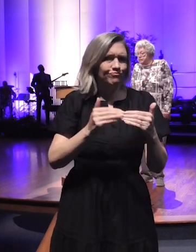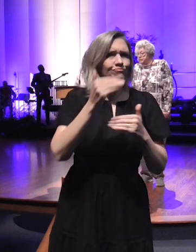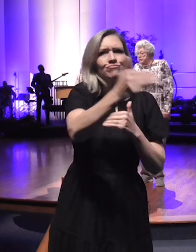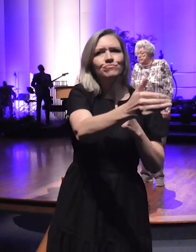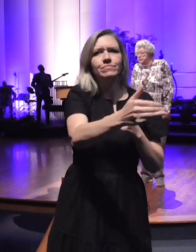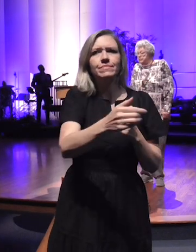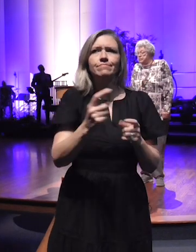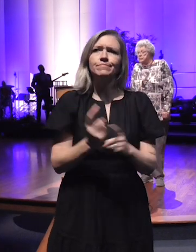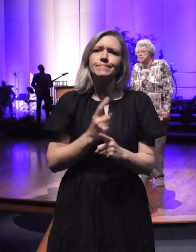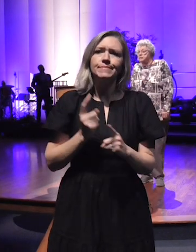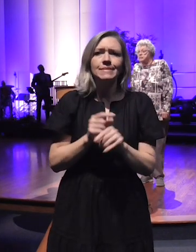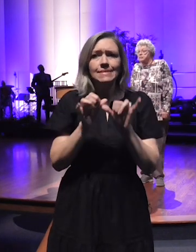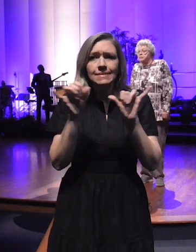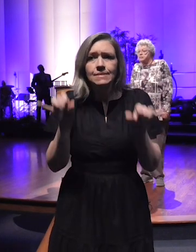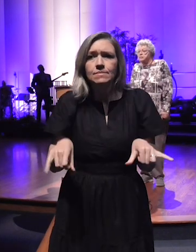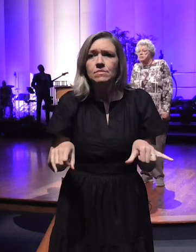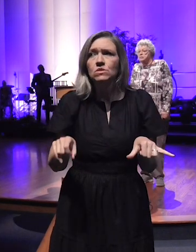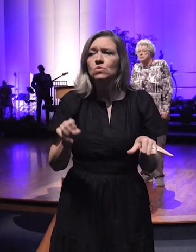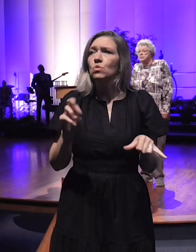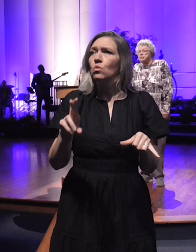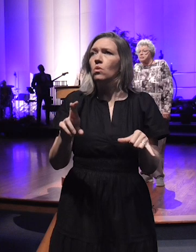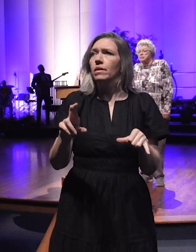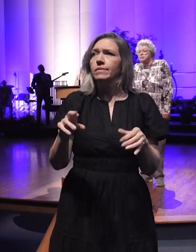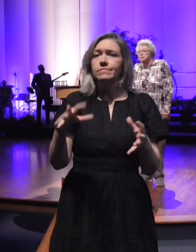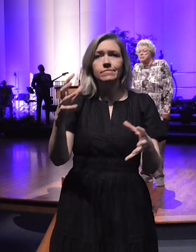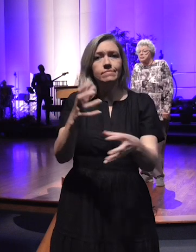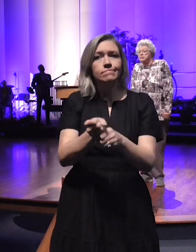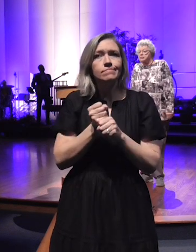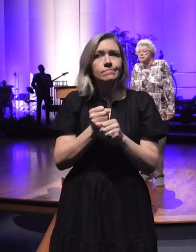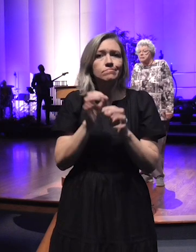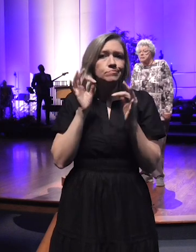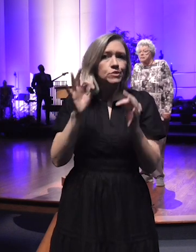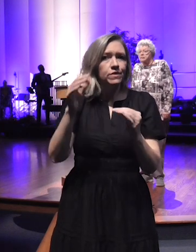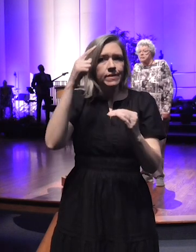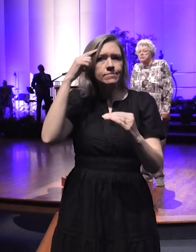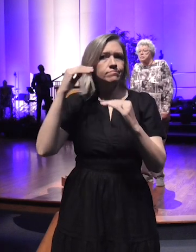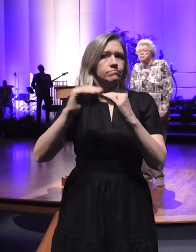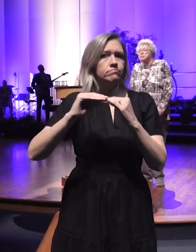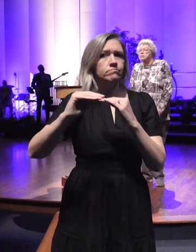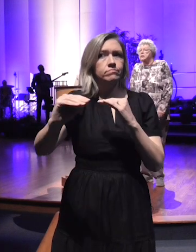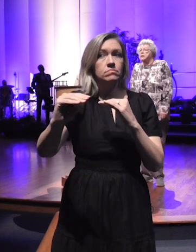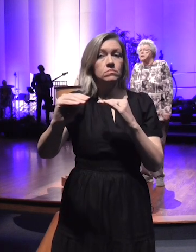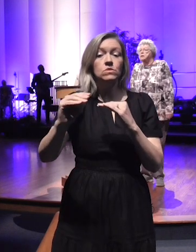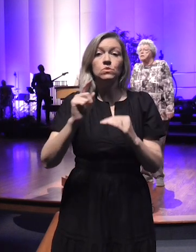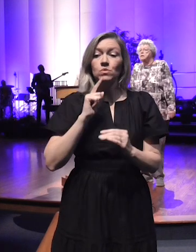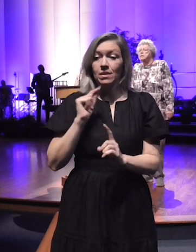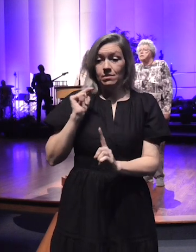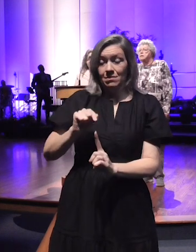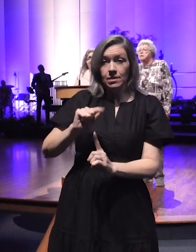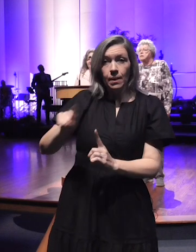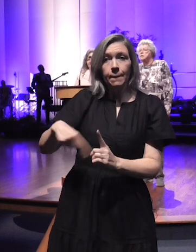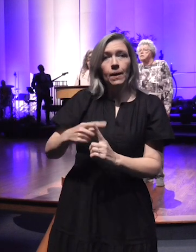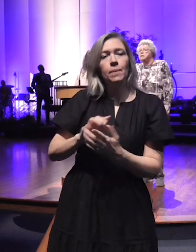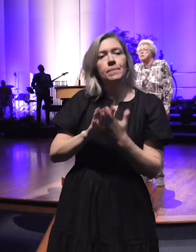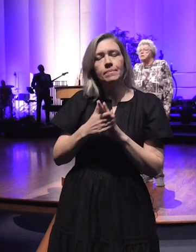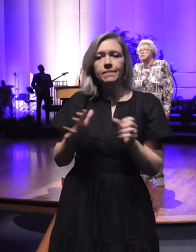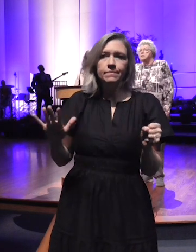o alcanzar estados de perfecta ecuanimidad como se trata de estar lo más plenamente posible posible a